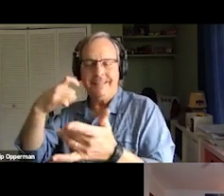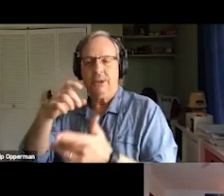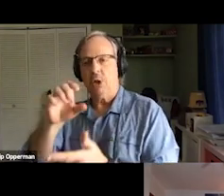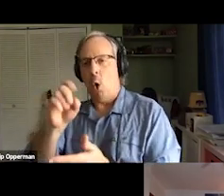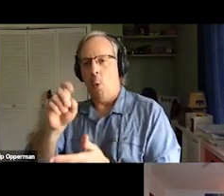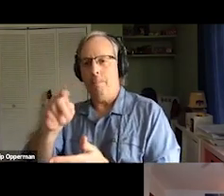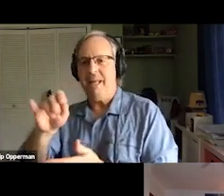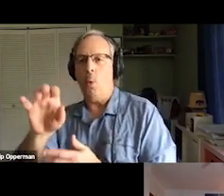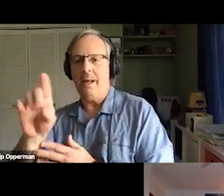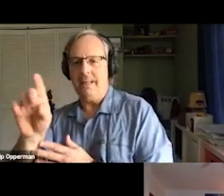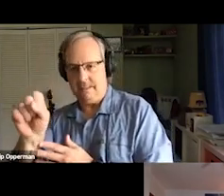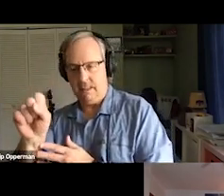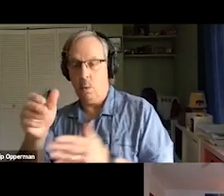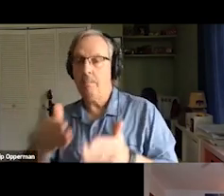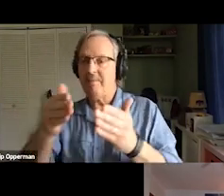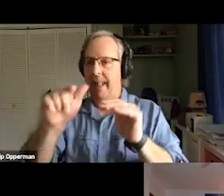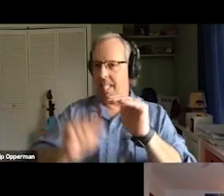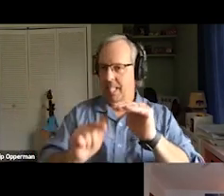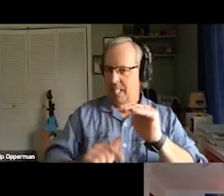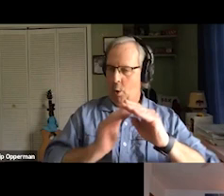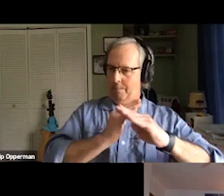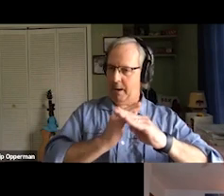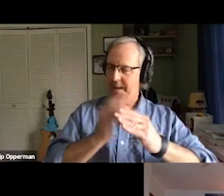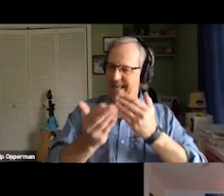Brindamos servicios de fácil acceso y de baja barrera a las personas